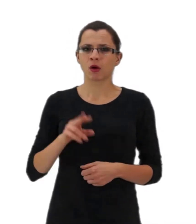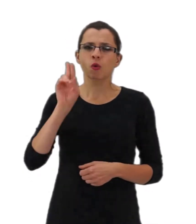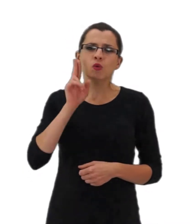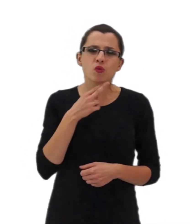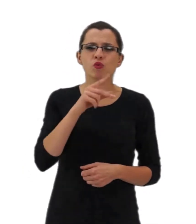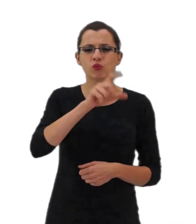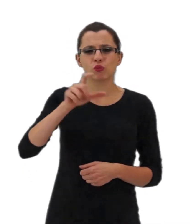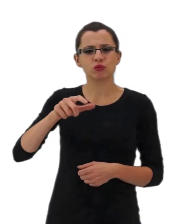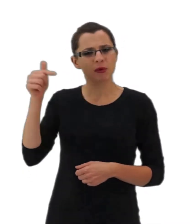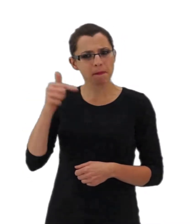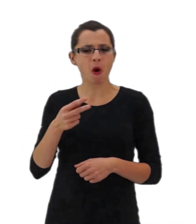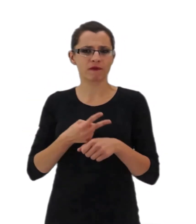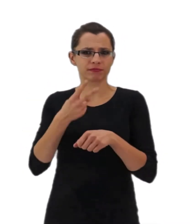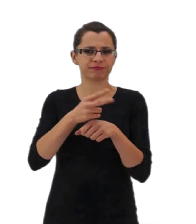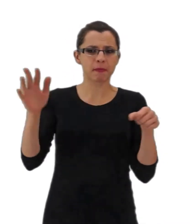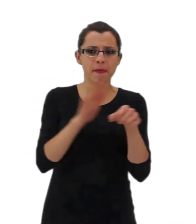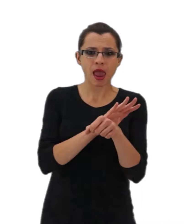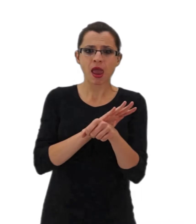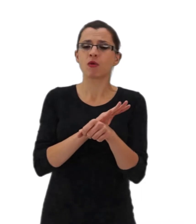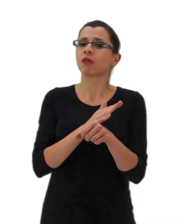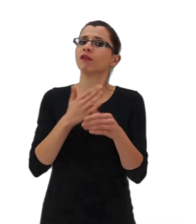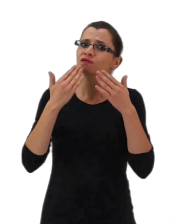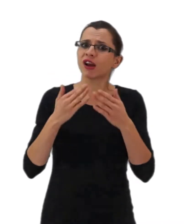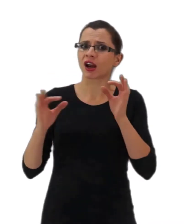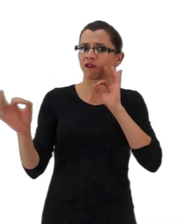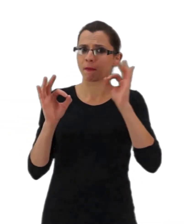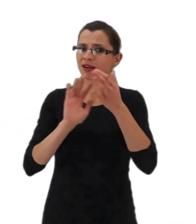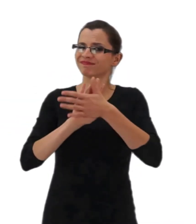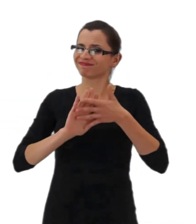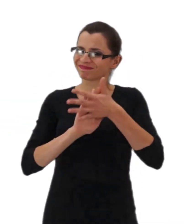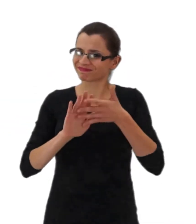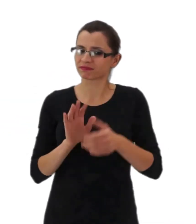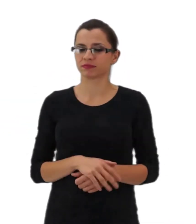Głusi powinni mieć pełen dostęp do informacji w PJM.